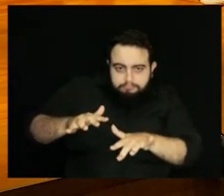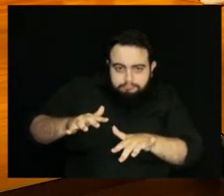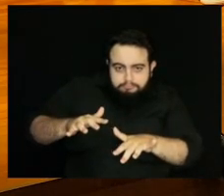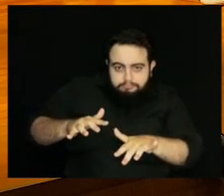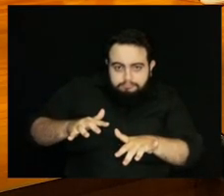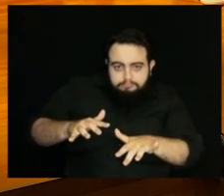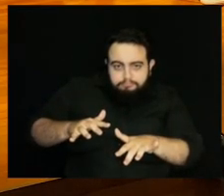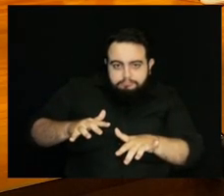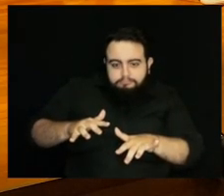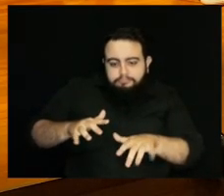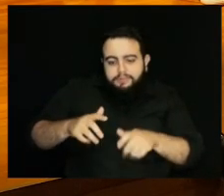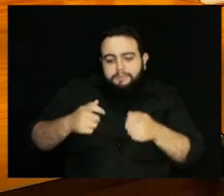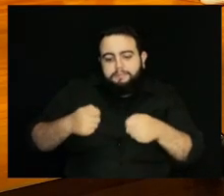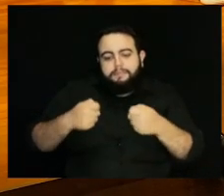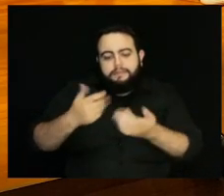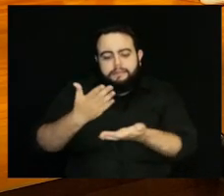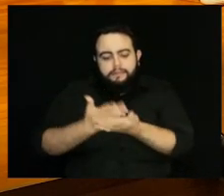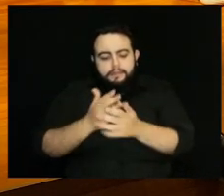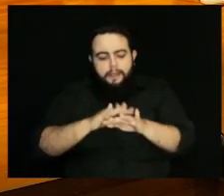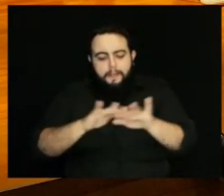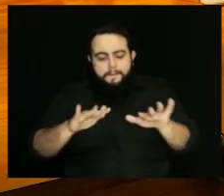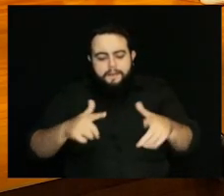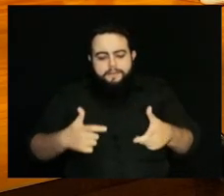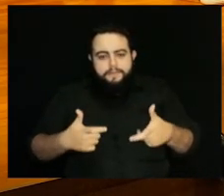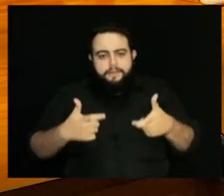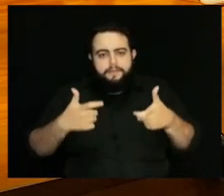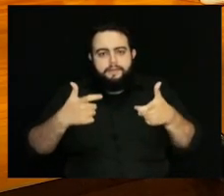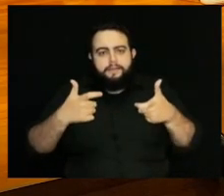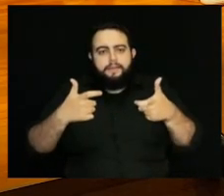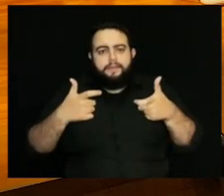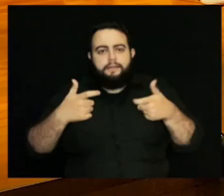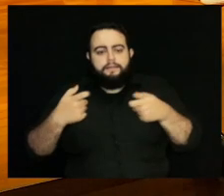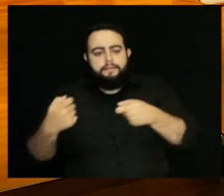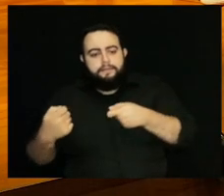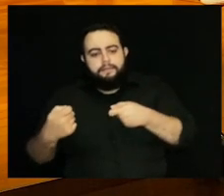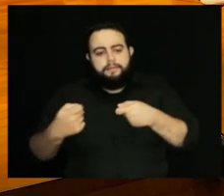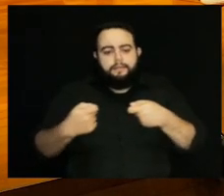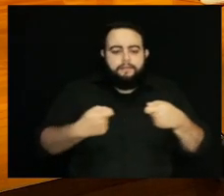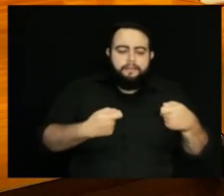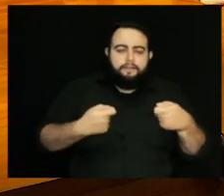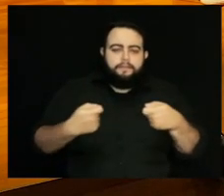deves dar fim a essa guerra e aos desgostos que ela